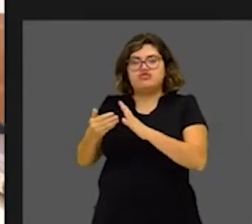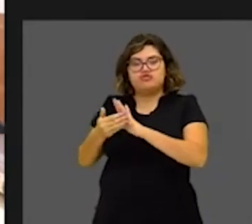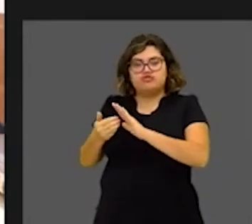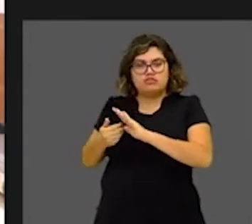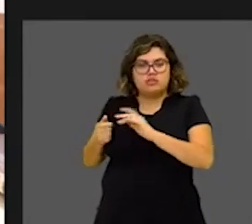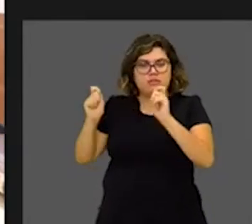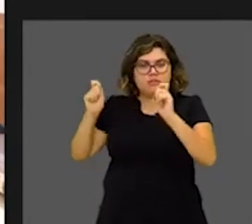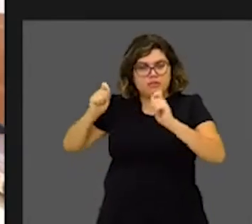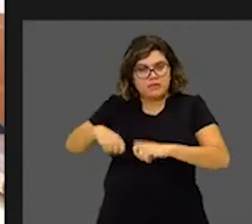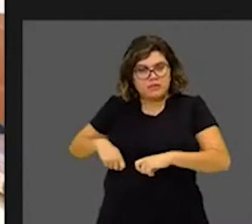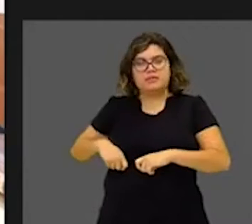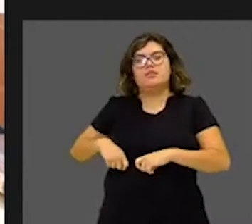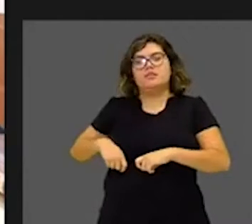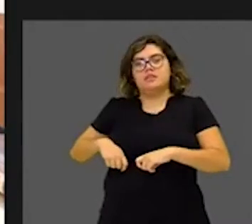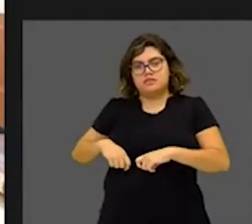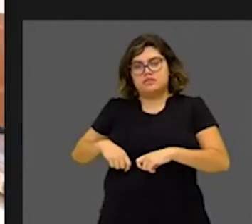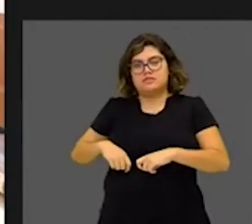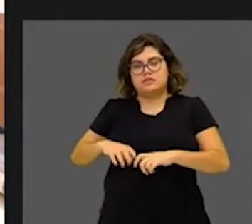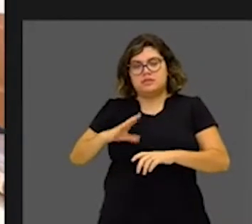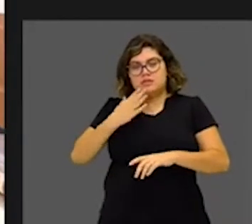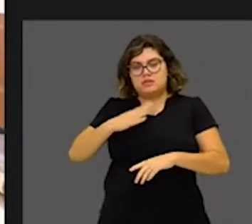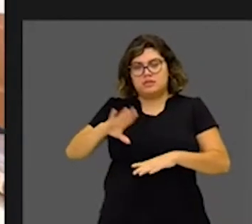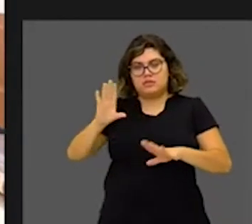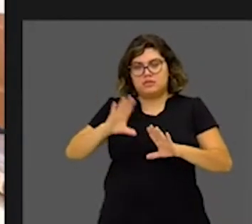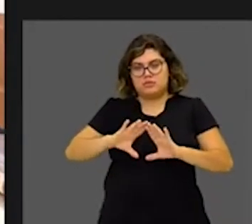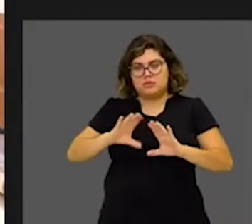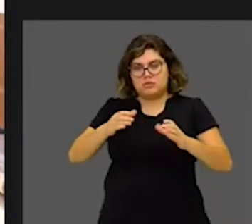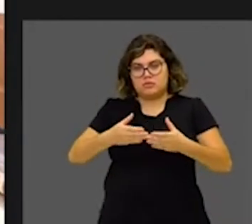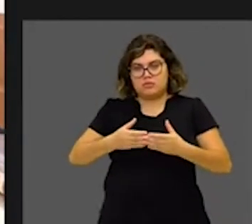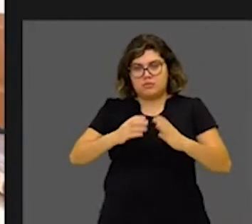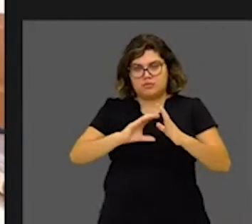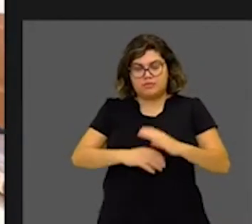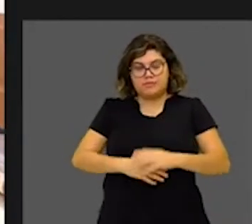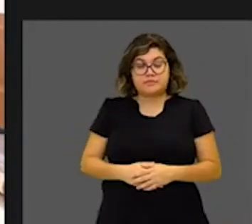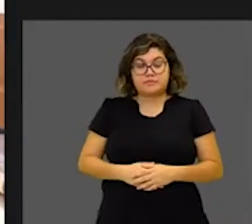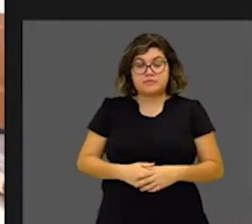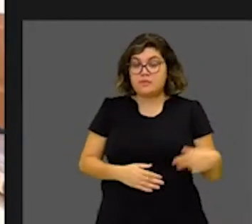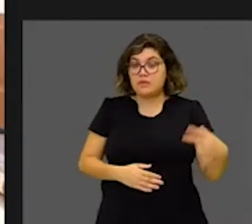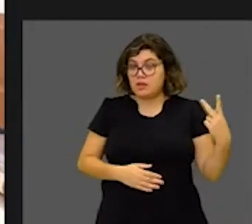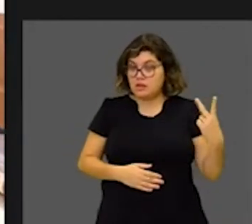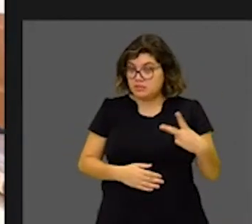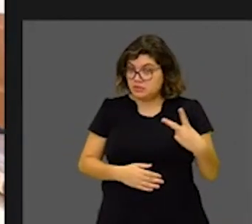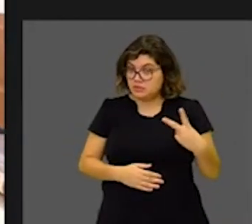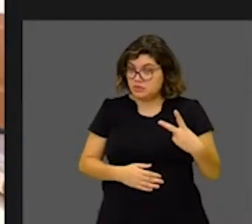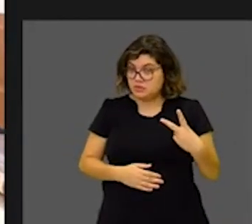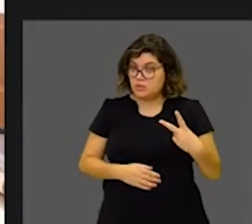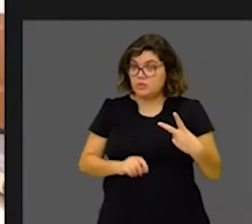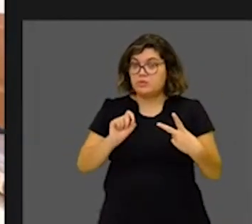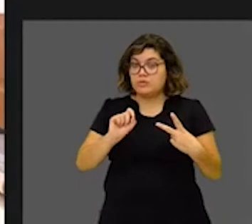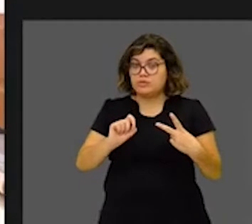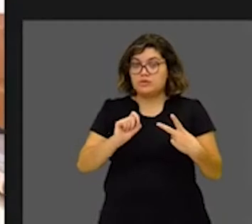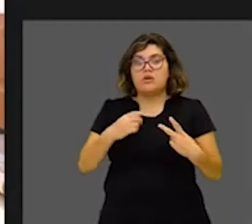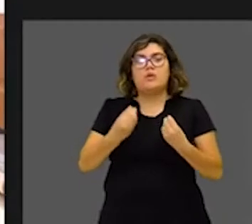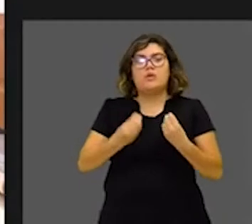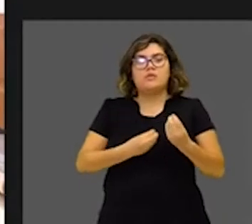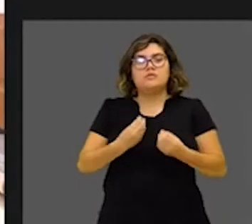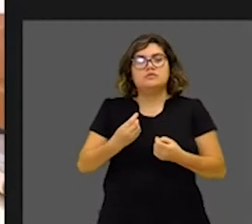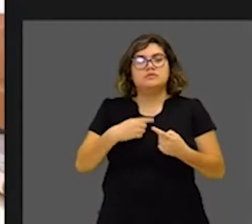candidaturas coletivas e assim mundo questão aqui da minha fala é como é que a gente pontua a lógica